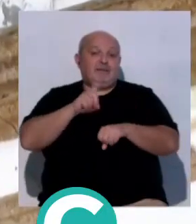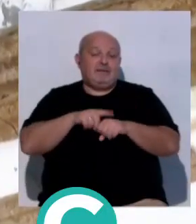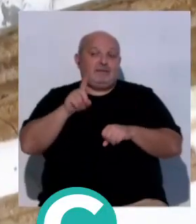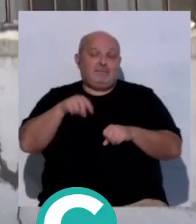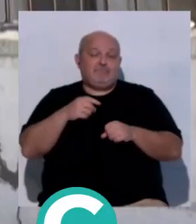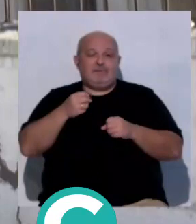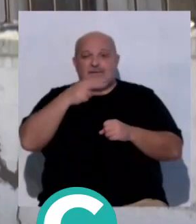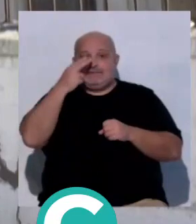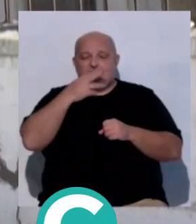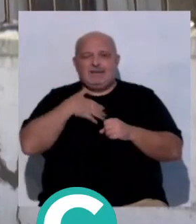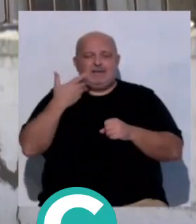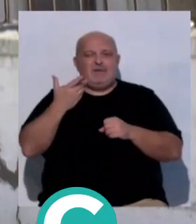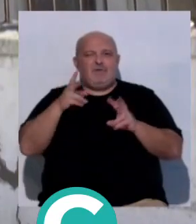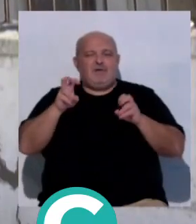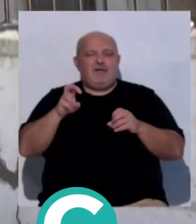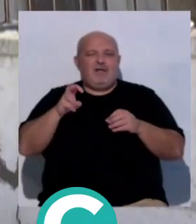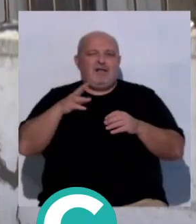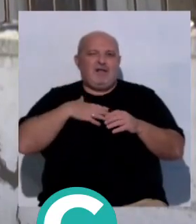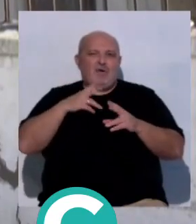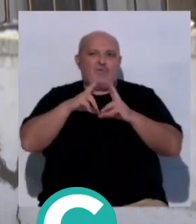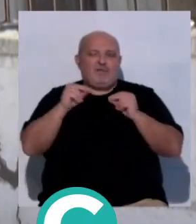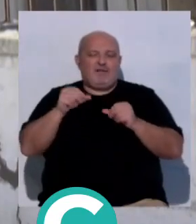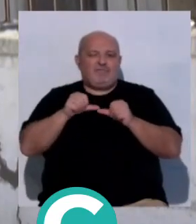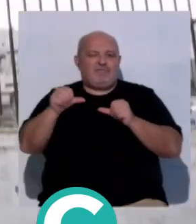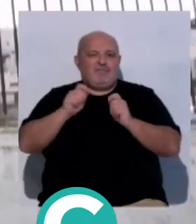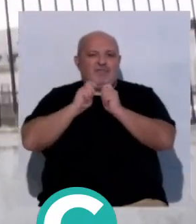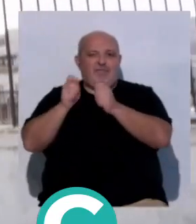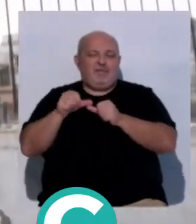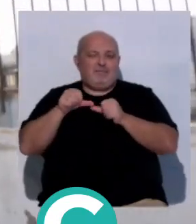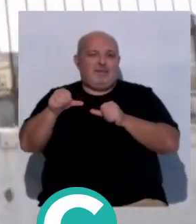interés en cerrar el cinturón universitario con esta nueva facultad también ha dejado en manos